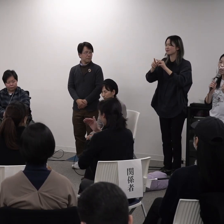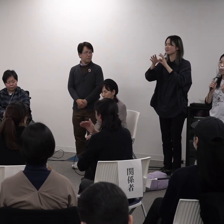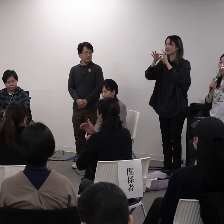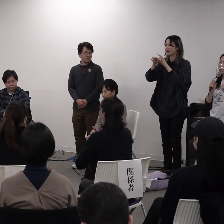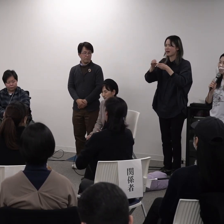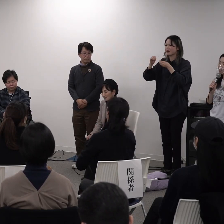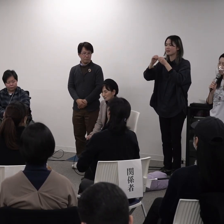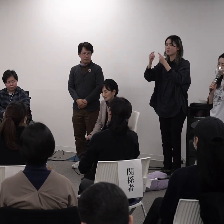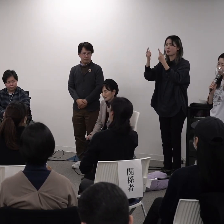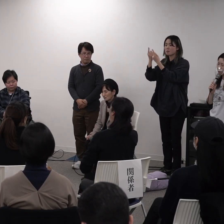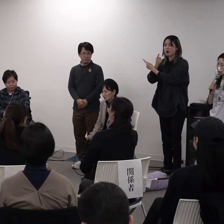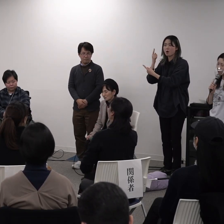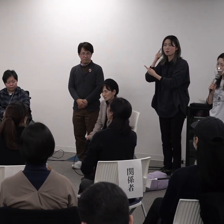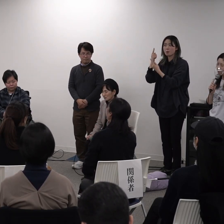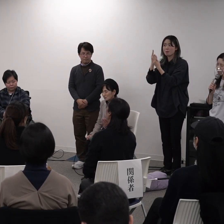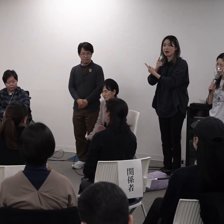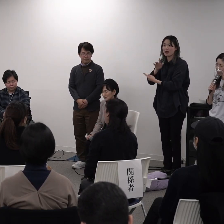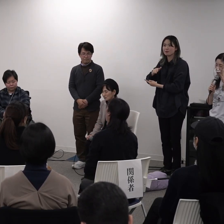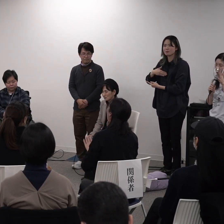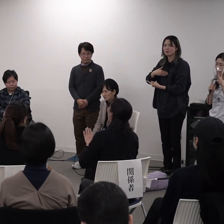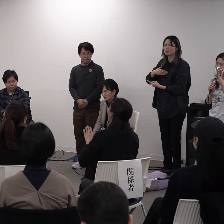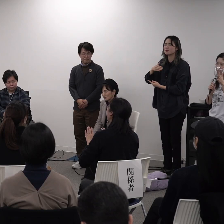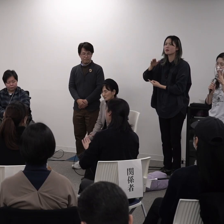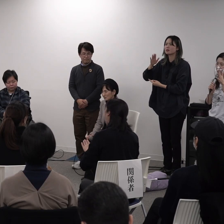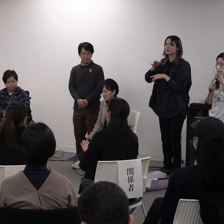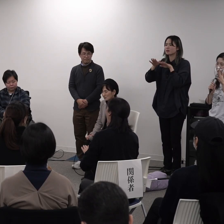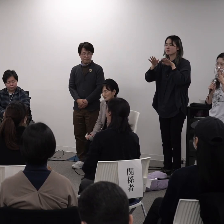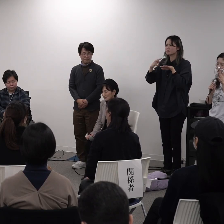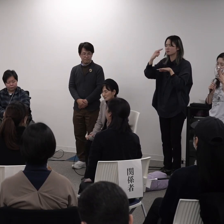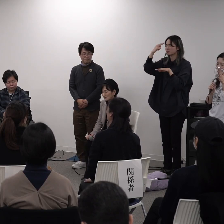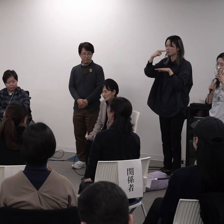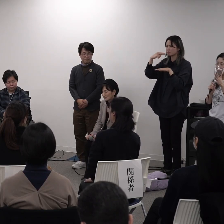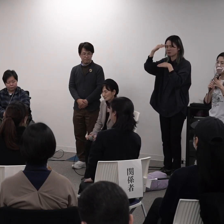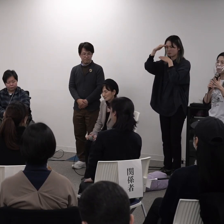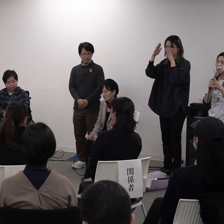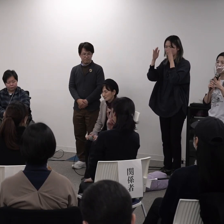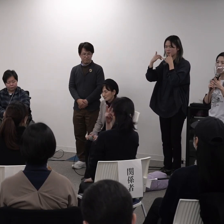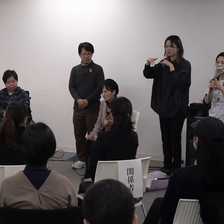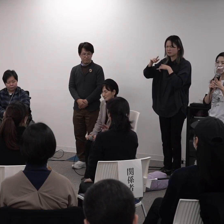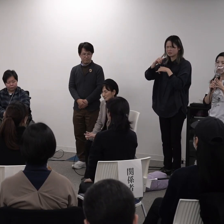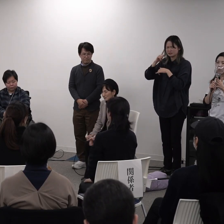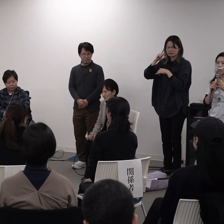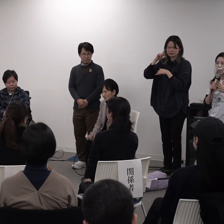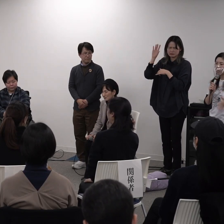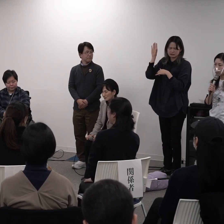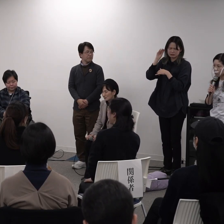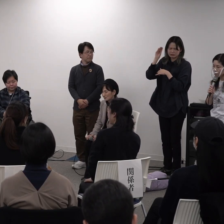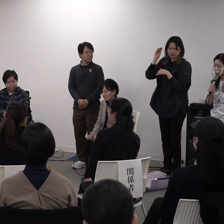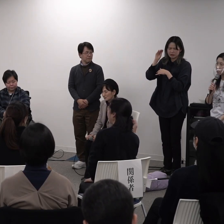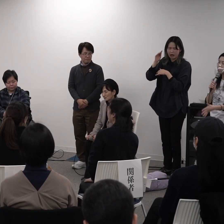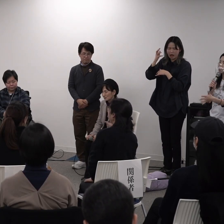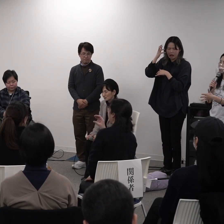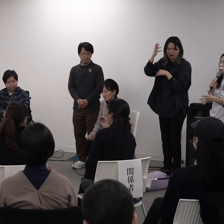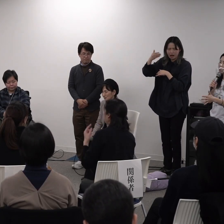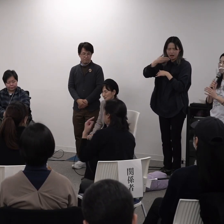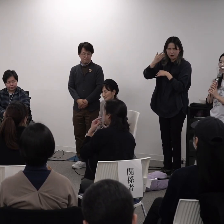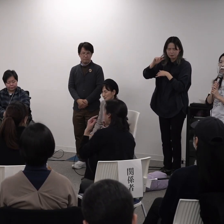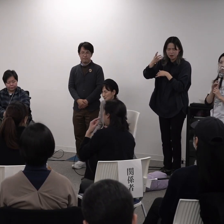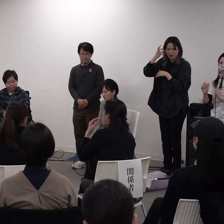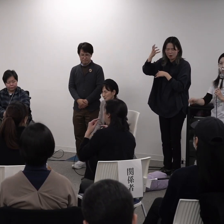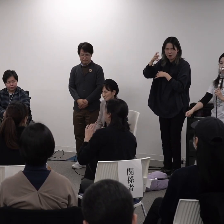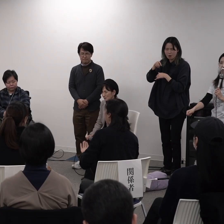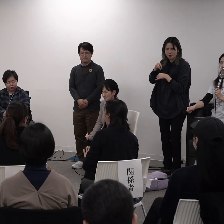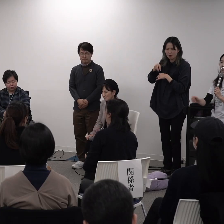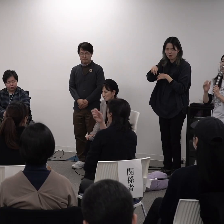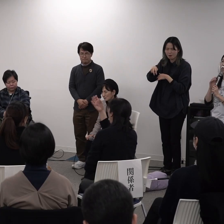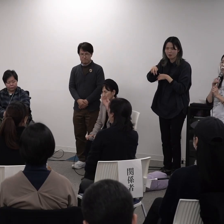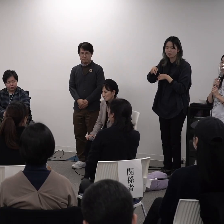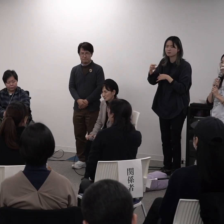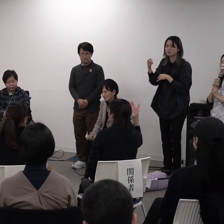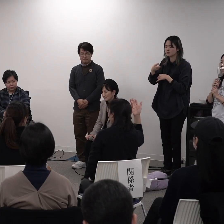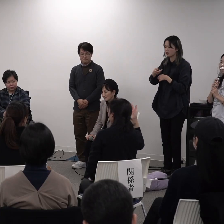まだ今はね視覚障害者 が一生懸命耳を澄まして多分青だろうと思って盲導犬に指示を出して また白杖で歩いています